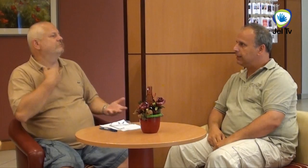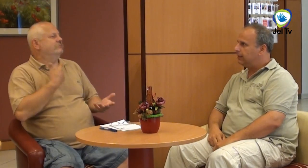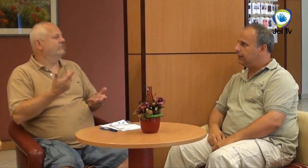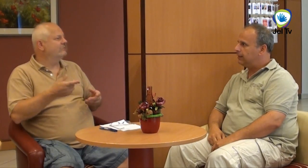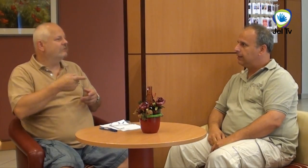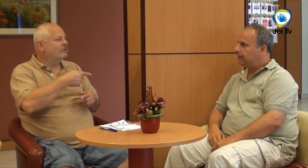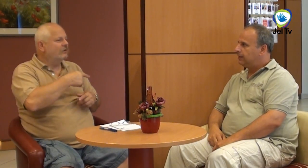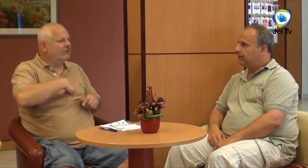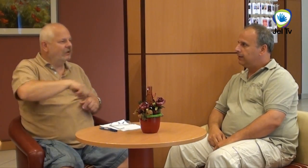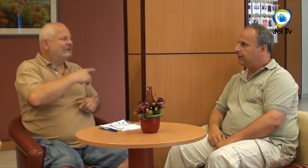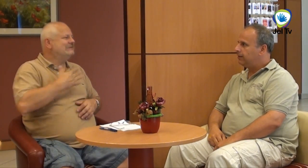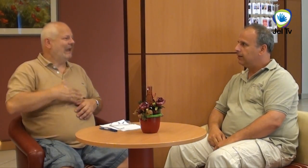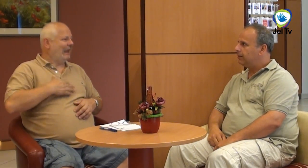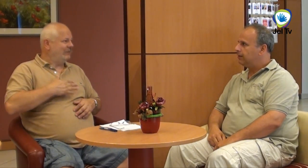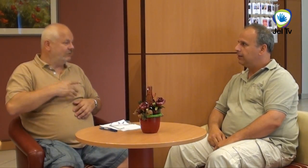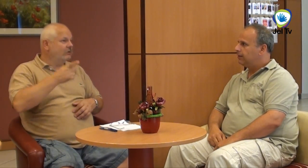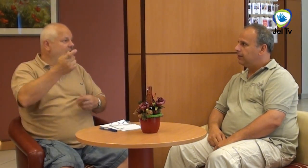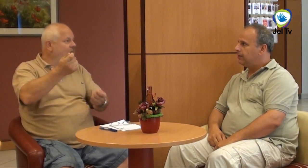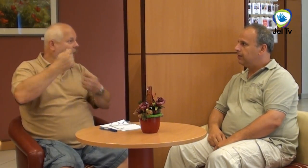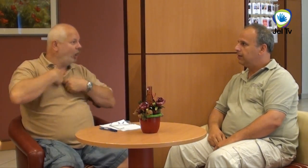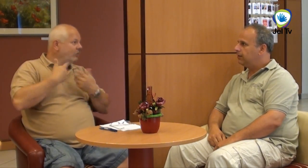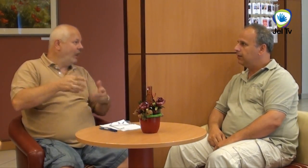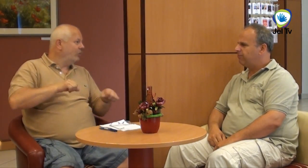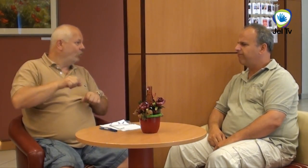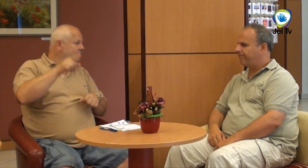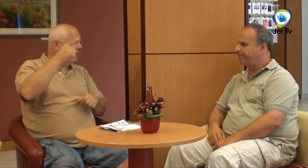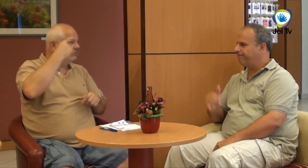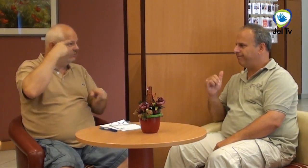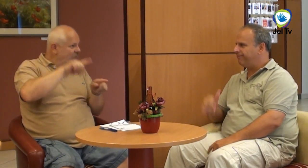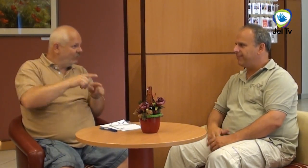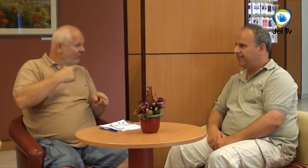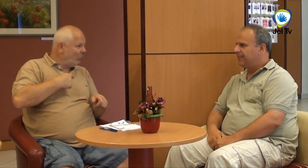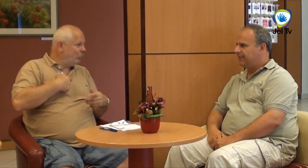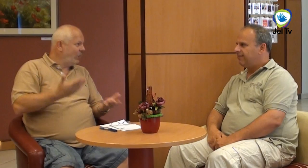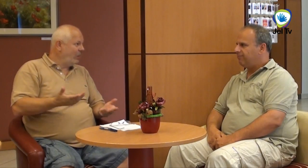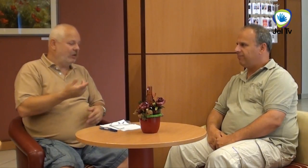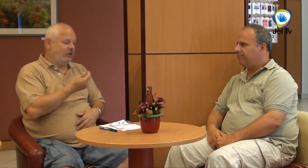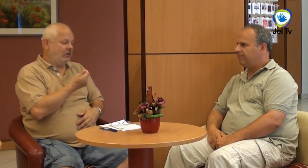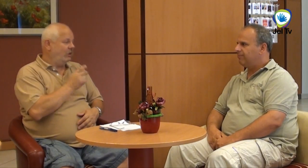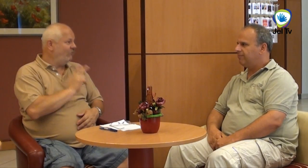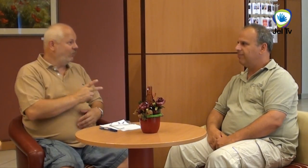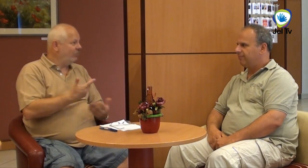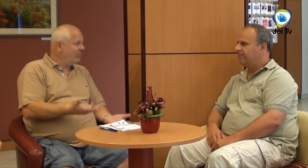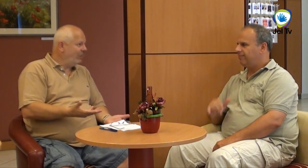Pech. Ha mi szeretnénk, a Kormány ad-e lehetőséget? Egyetért-e velünk? Van-e pénz?